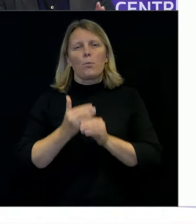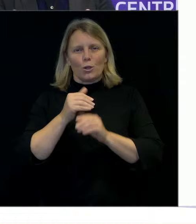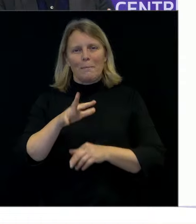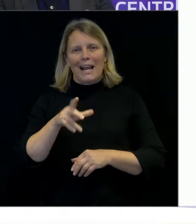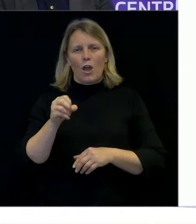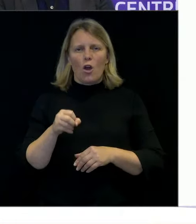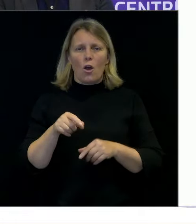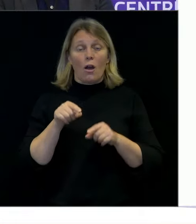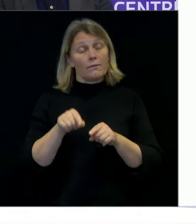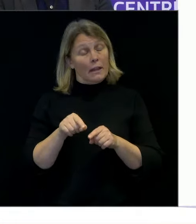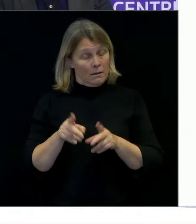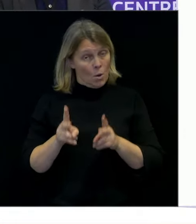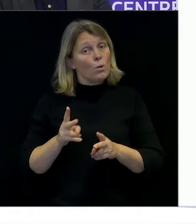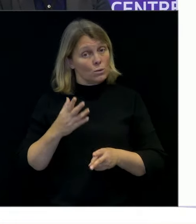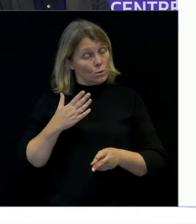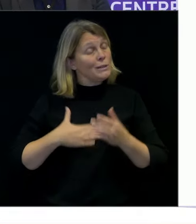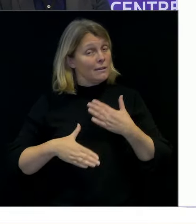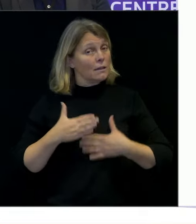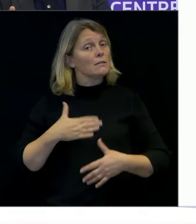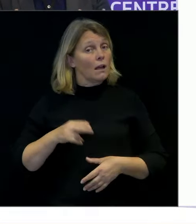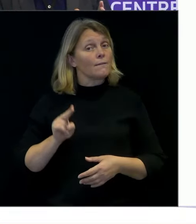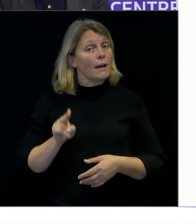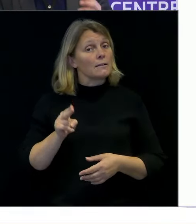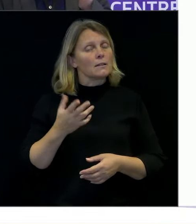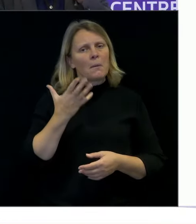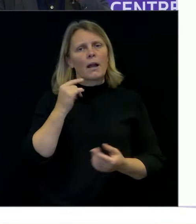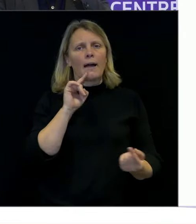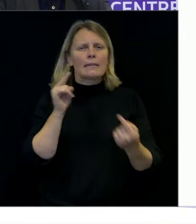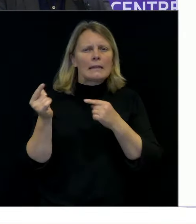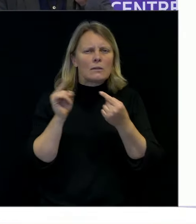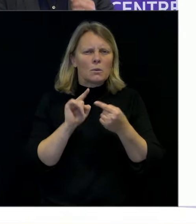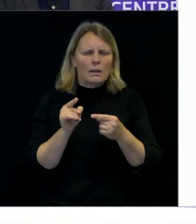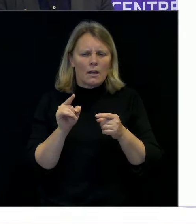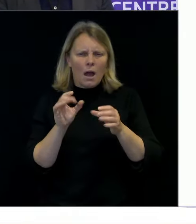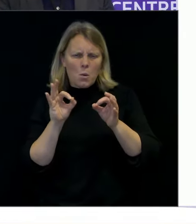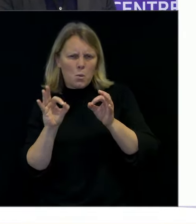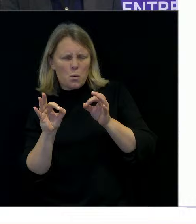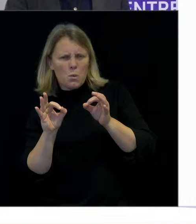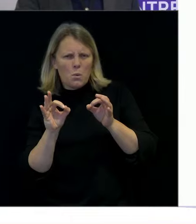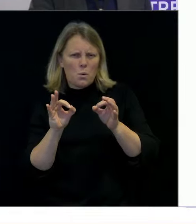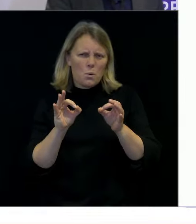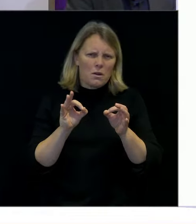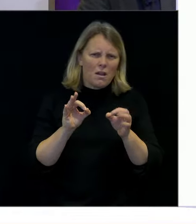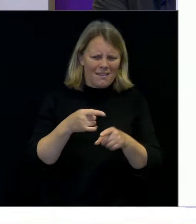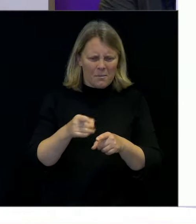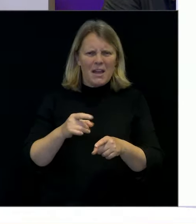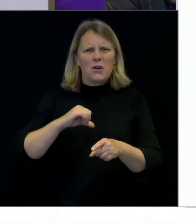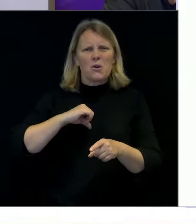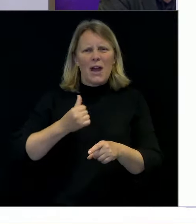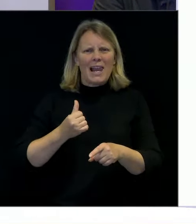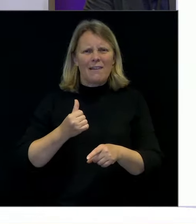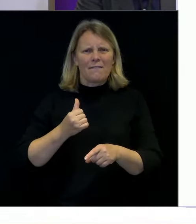sen finns standard 7210: ombyggd miljö.